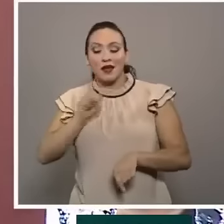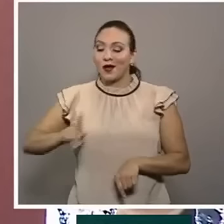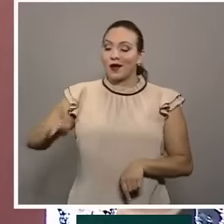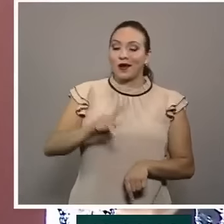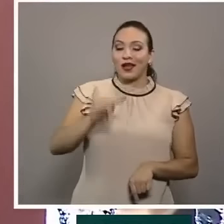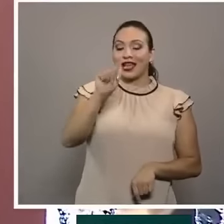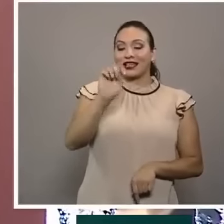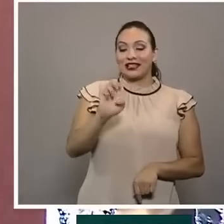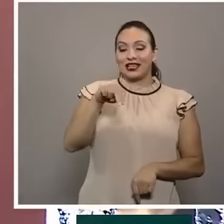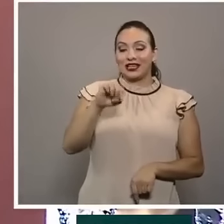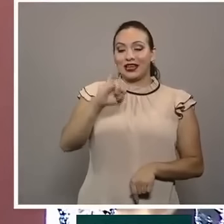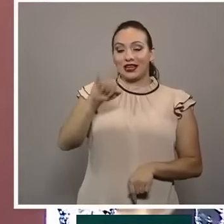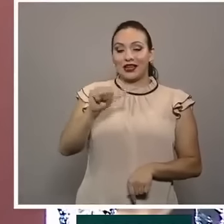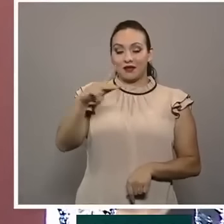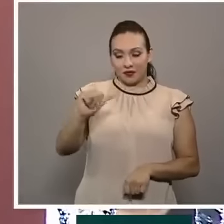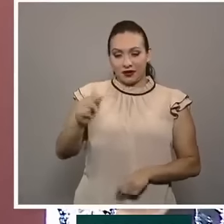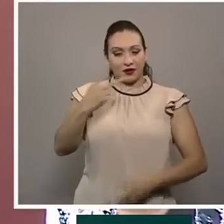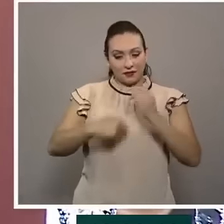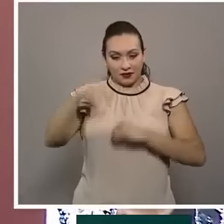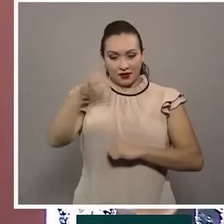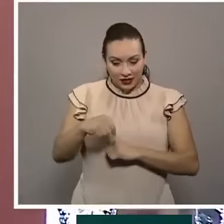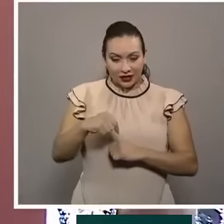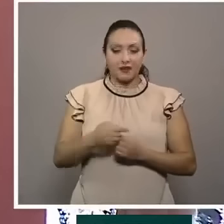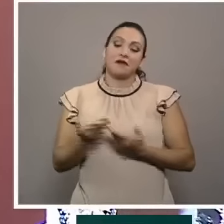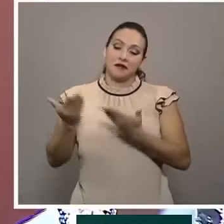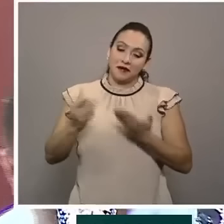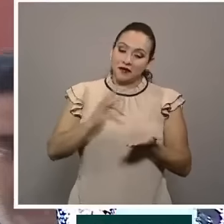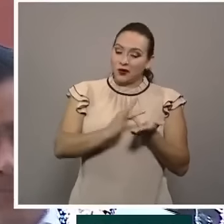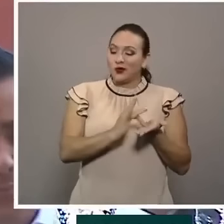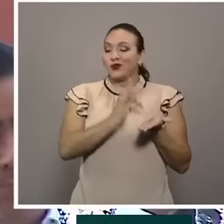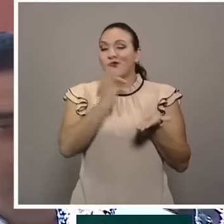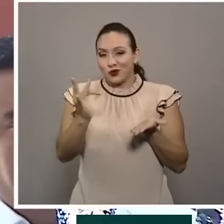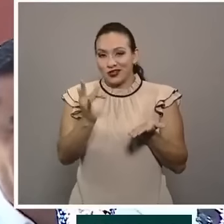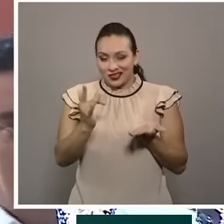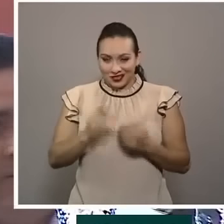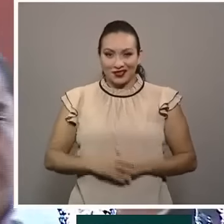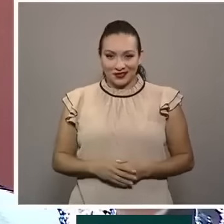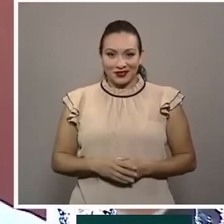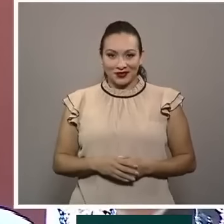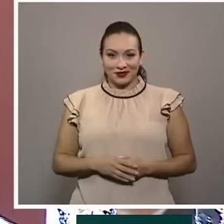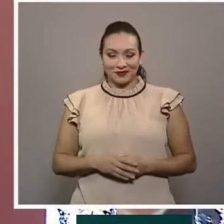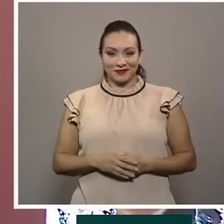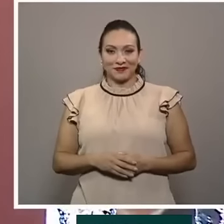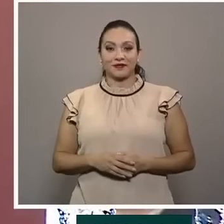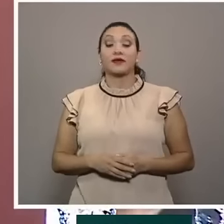que hoy nos está recibiendo aquí en su comunidad. Agradezco también a los hermanos y hermanas de la